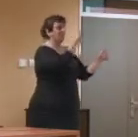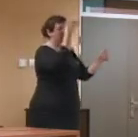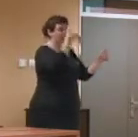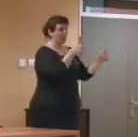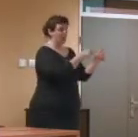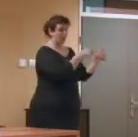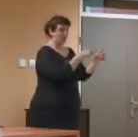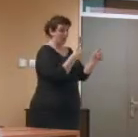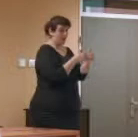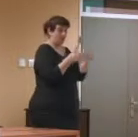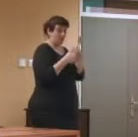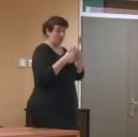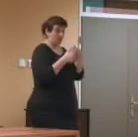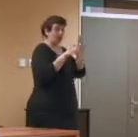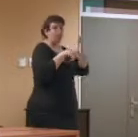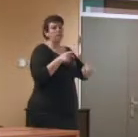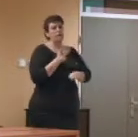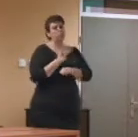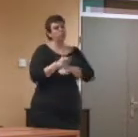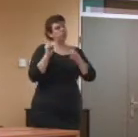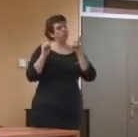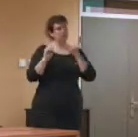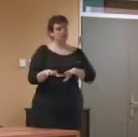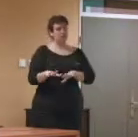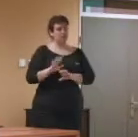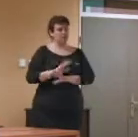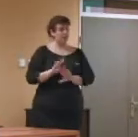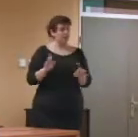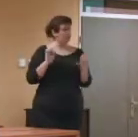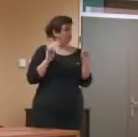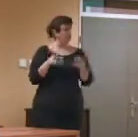el órgano oficial de Zaplana que en aquel momento era Las Provincias,